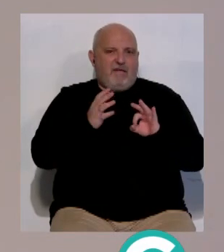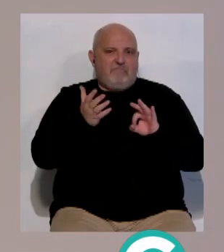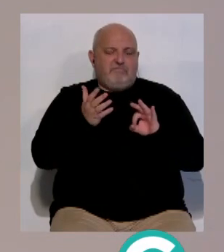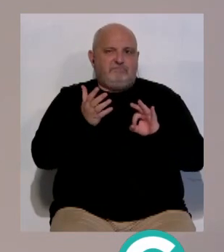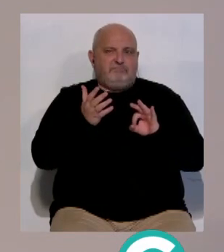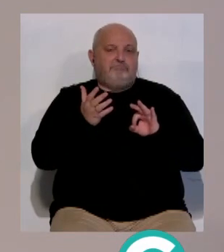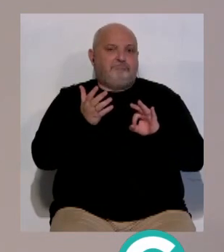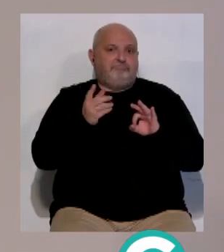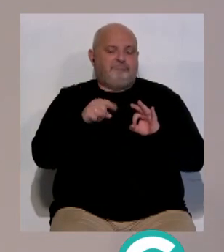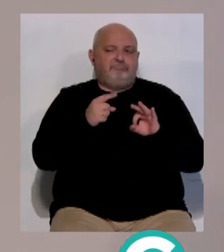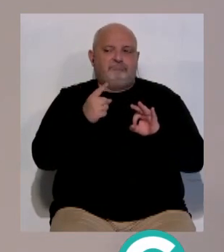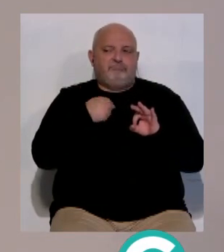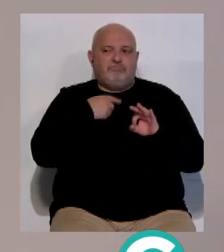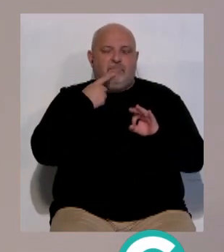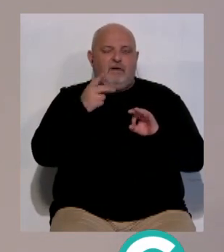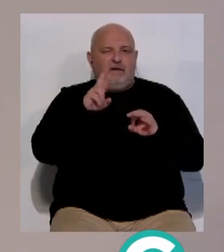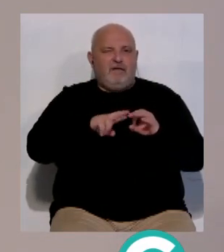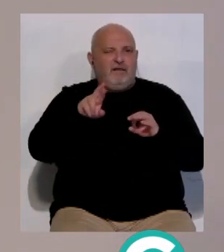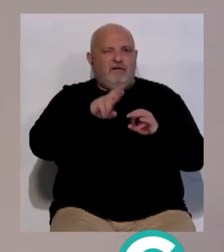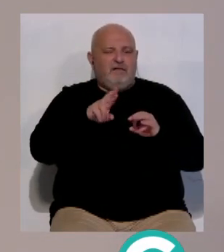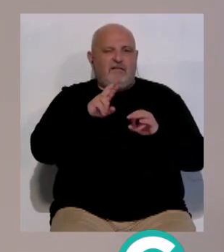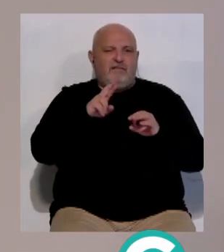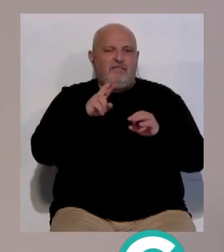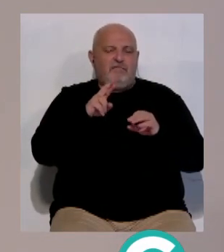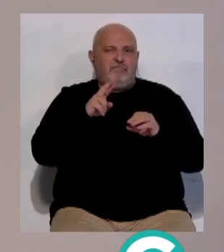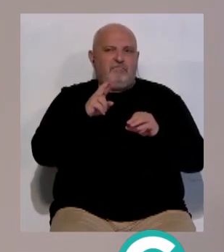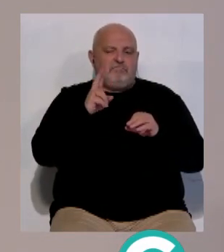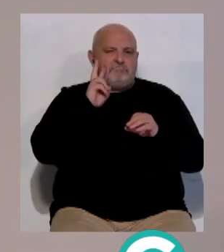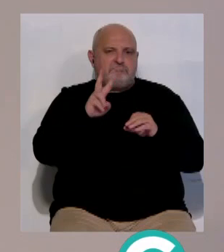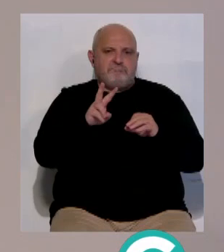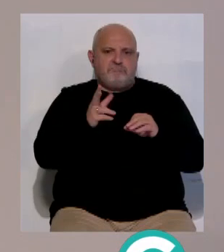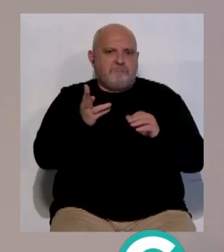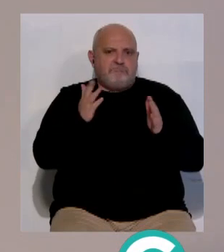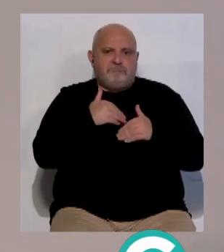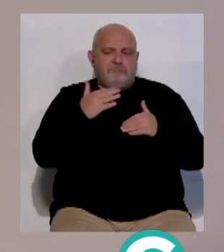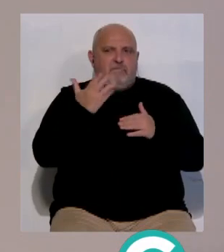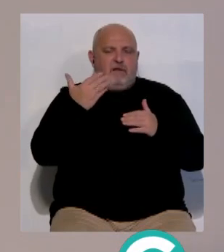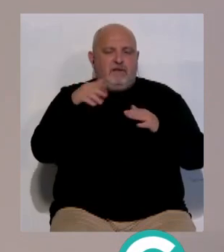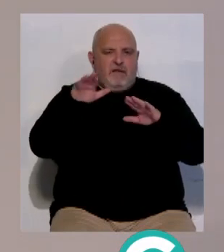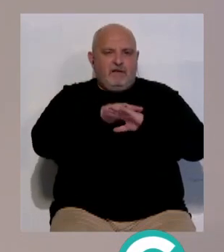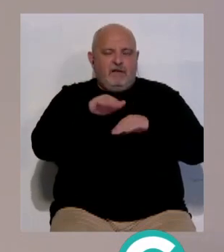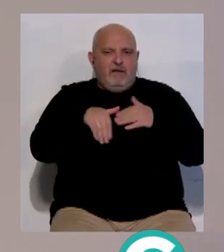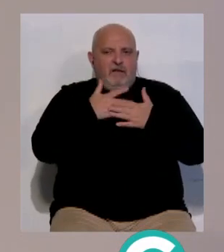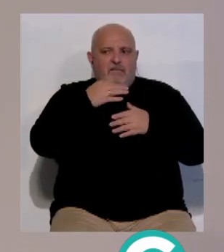te he dicho antes yo lo he revisado en distintos momentos anoche esta mañana esta tarde y no hay